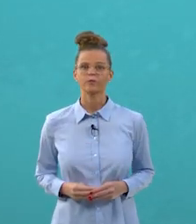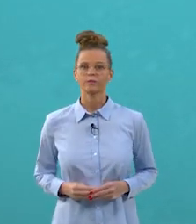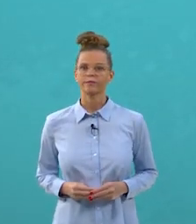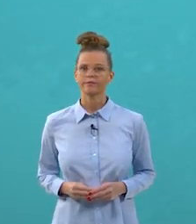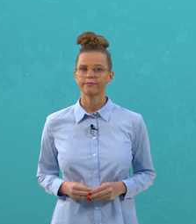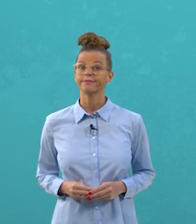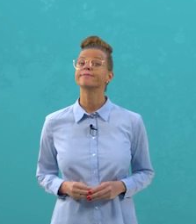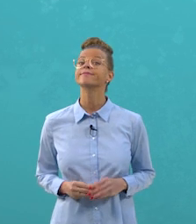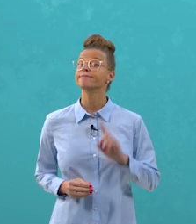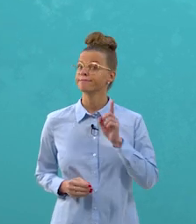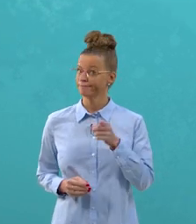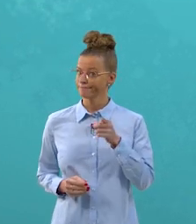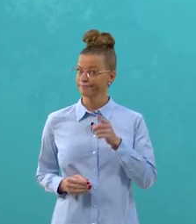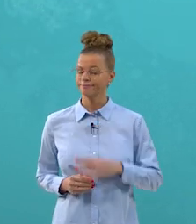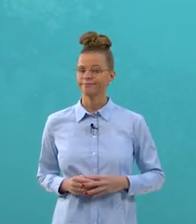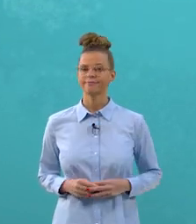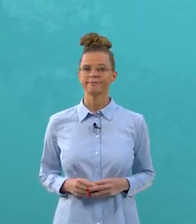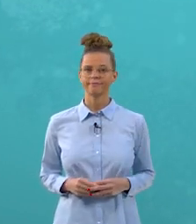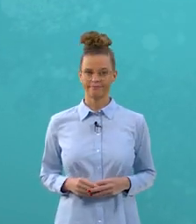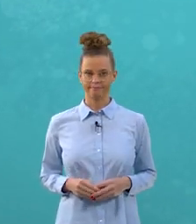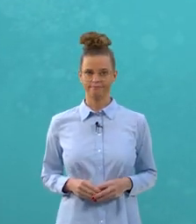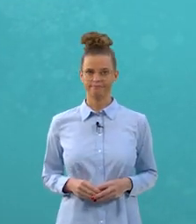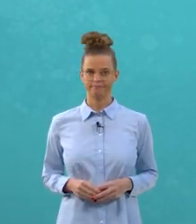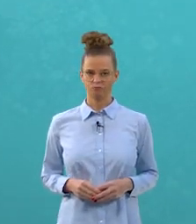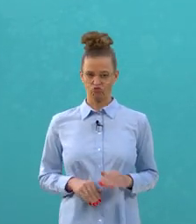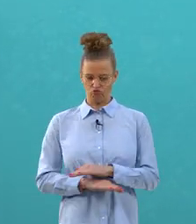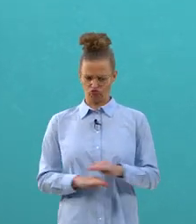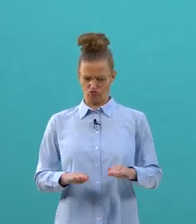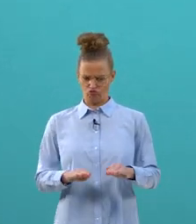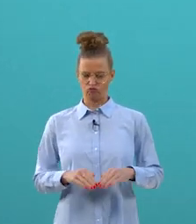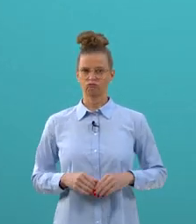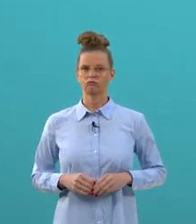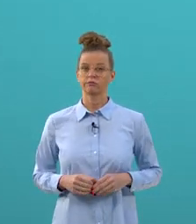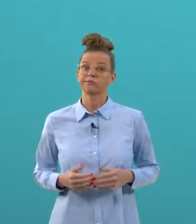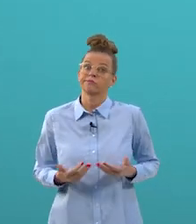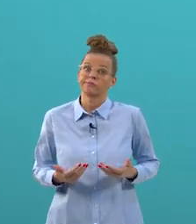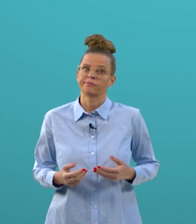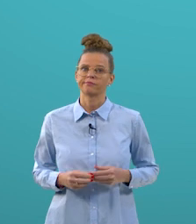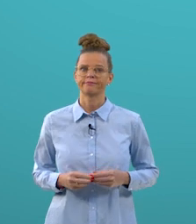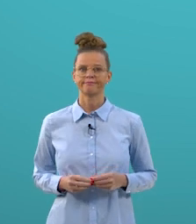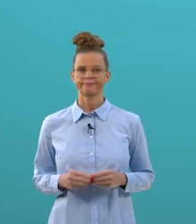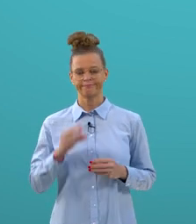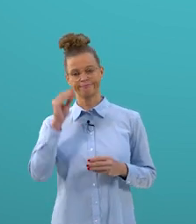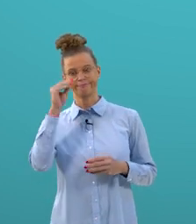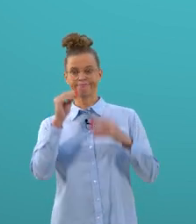Bürger:innen Anspruch auf kostenlose Corona-Tests. Doch damit ist seit Montag Schluss. In den